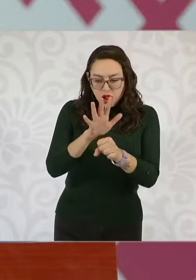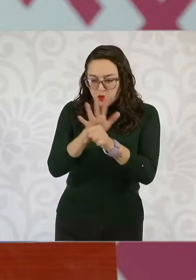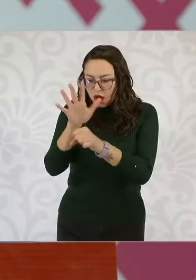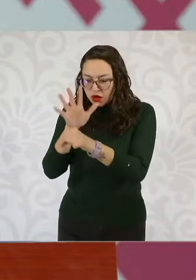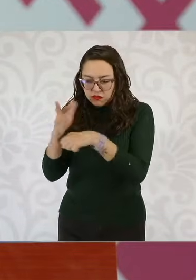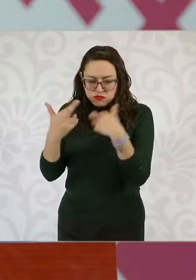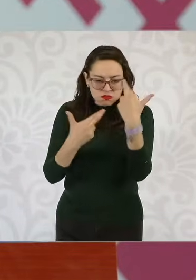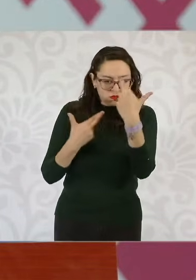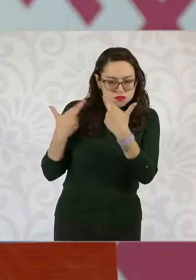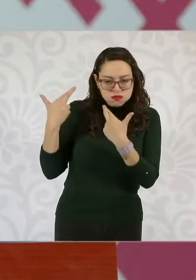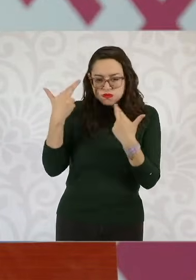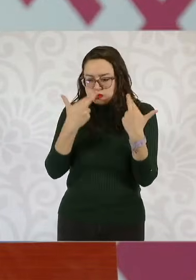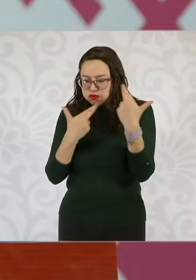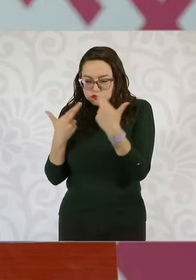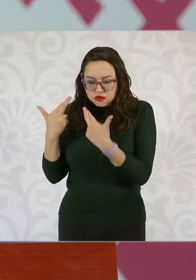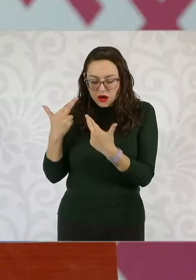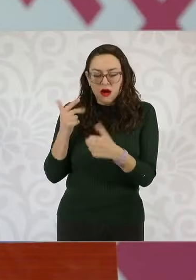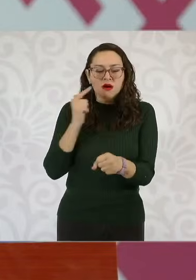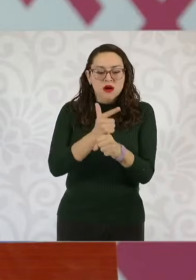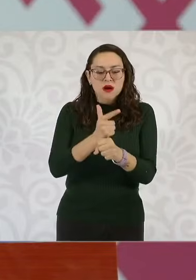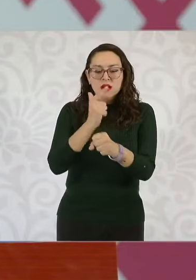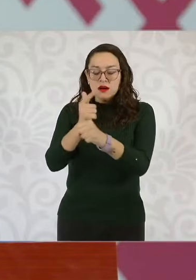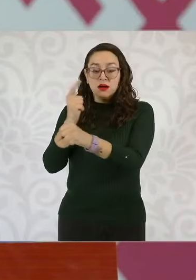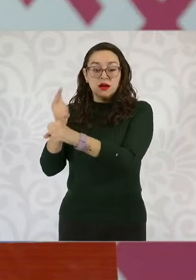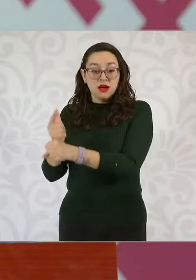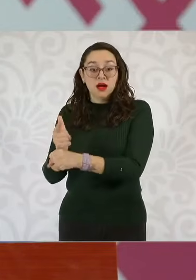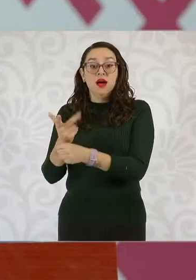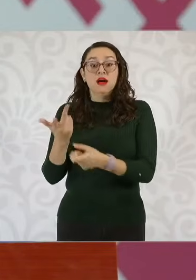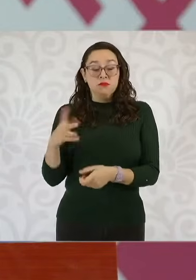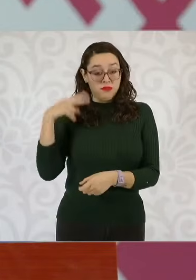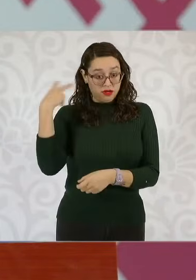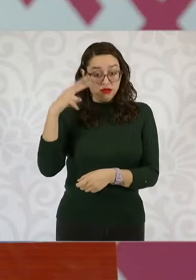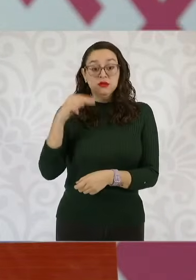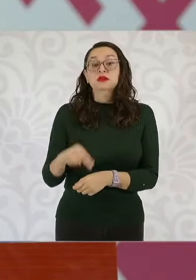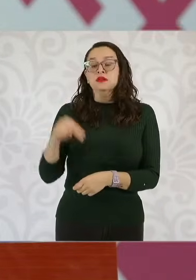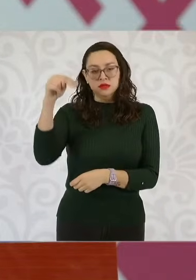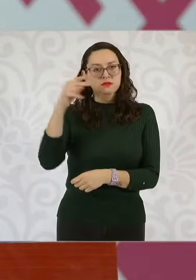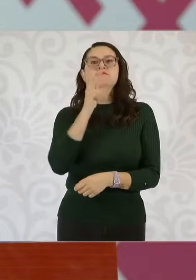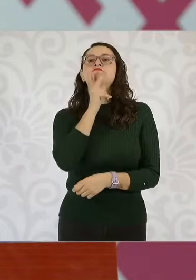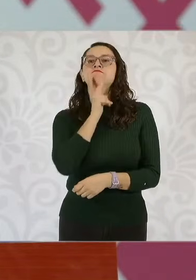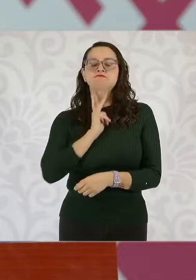vamos a reactivar toda la actividad petrolera en el norte de Veracruz eso es uno de los de los